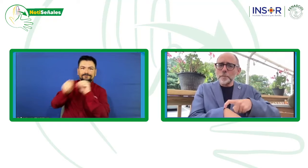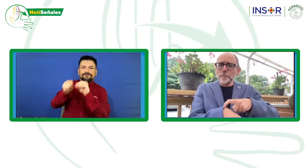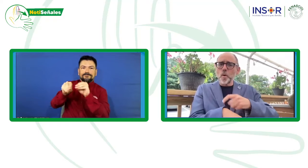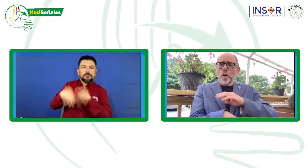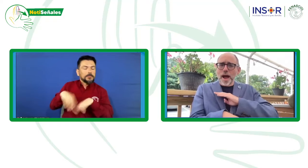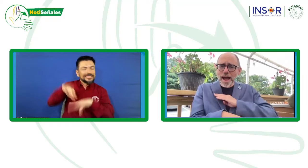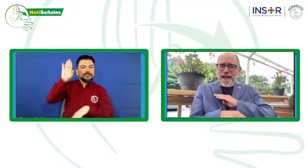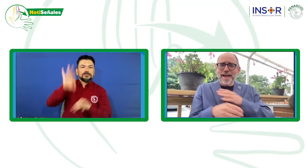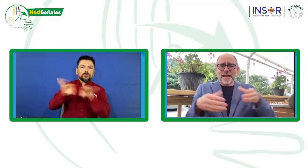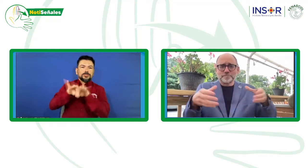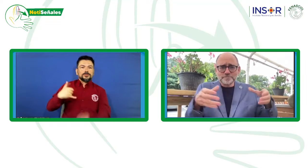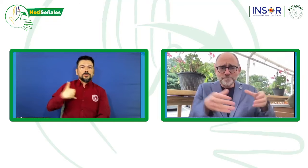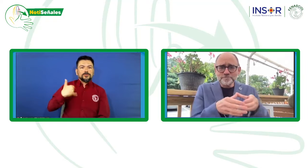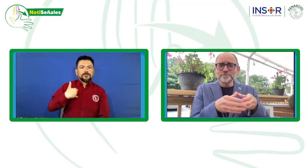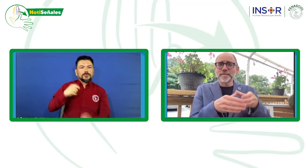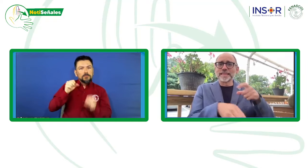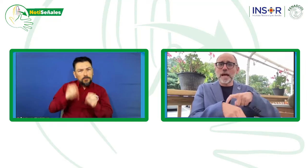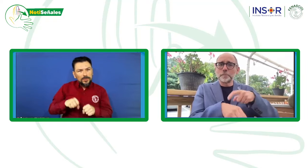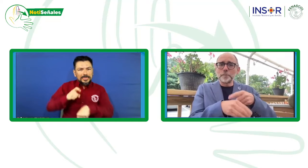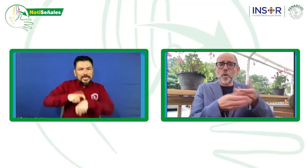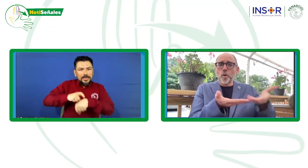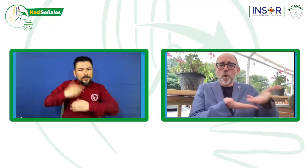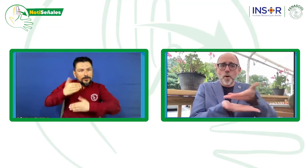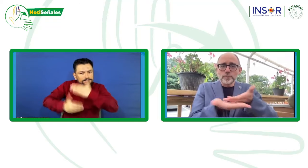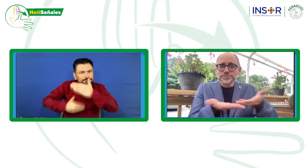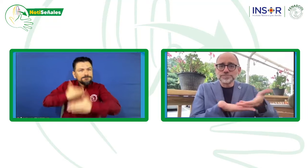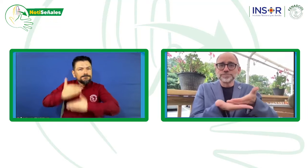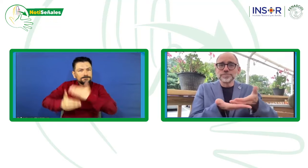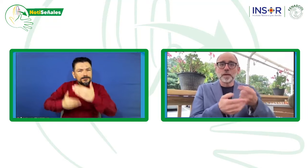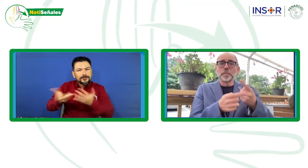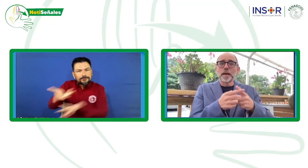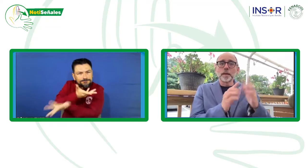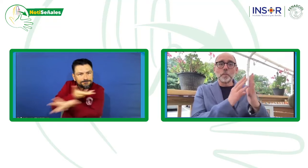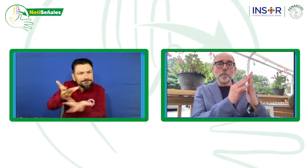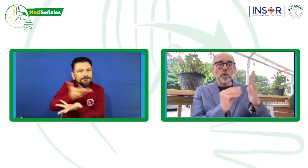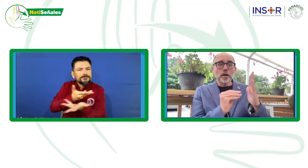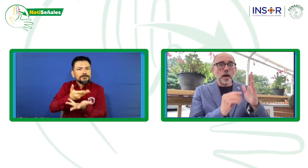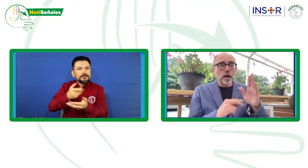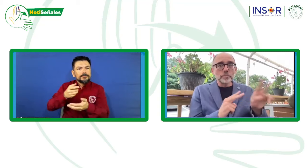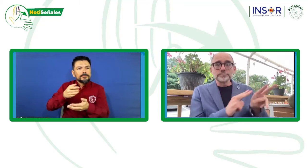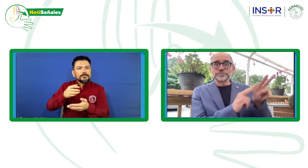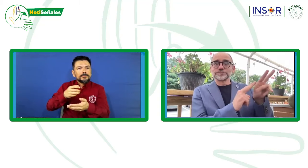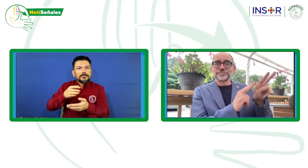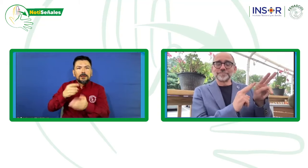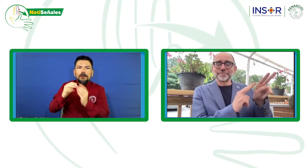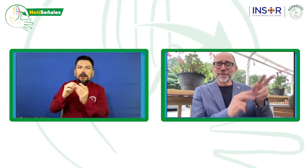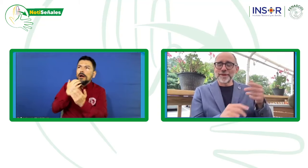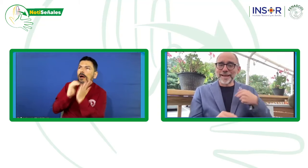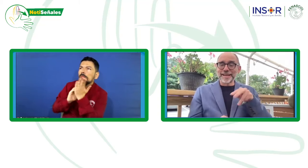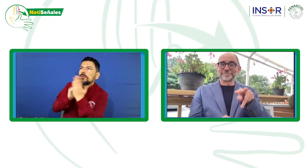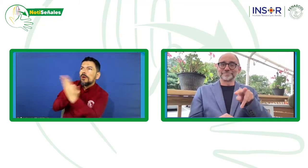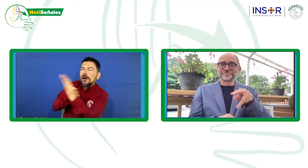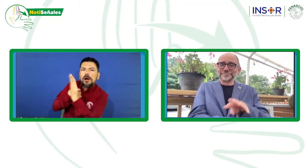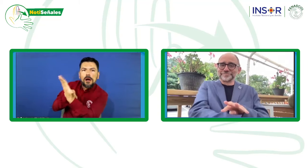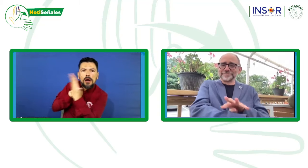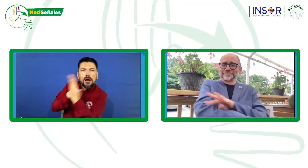importancia de poder contar con los jóvenes sordos, que los